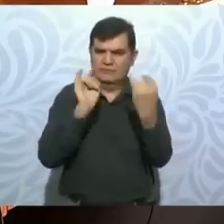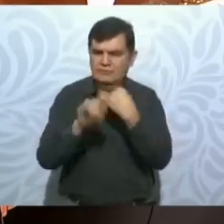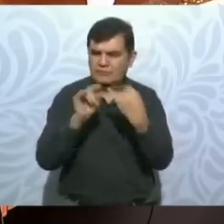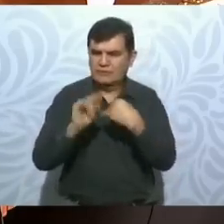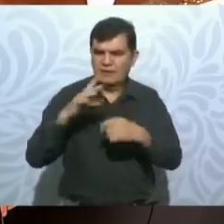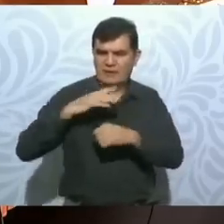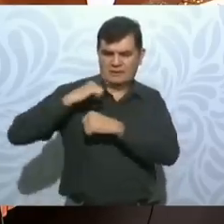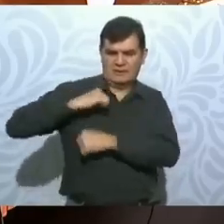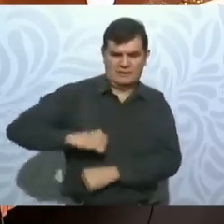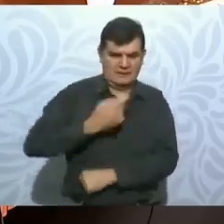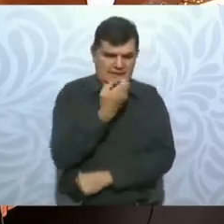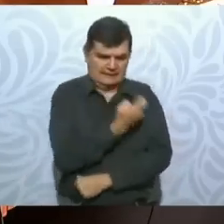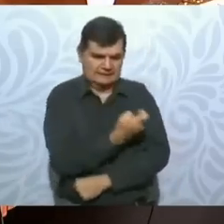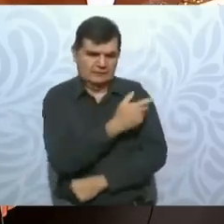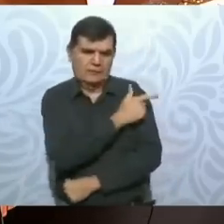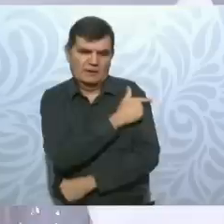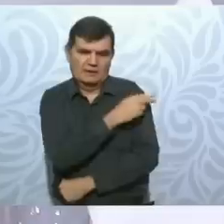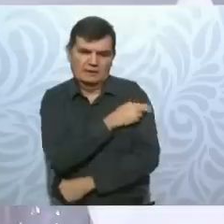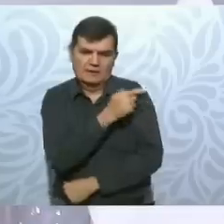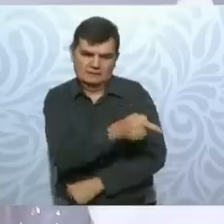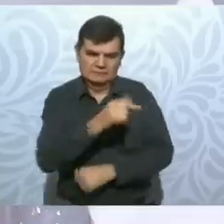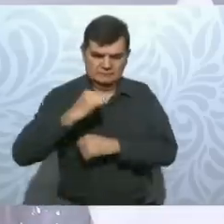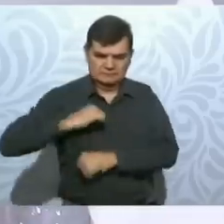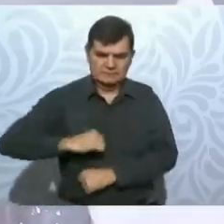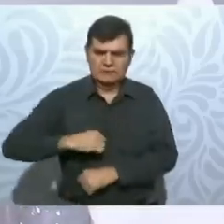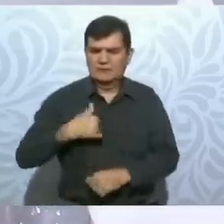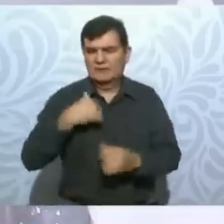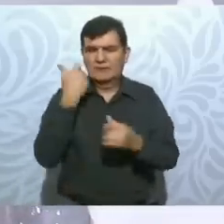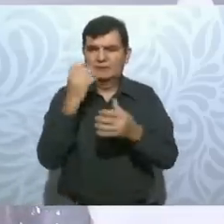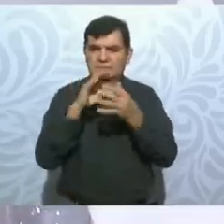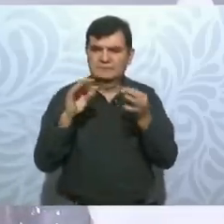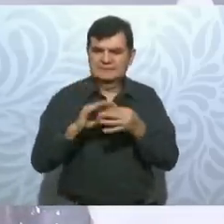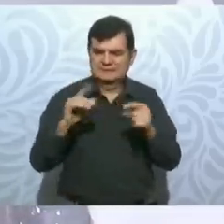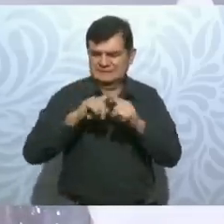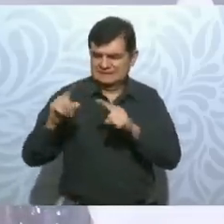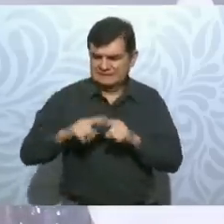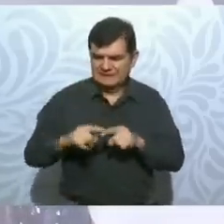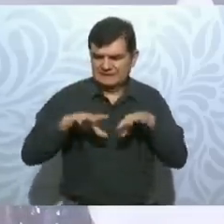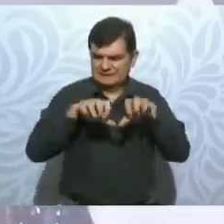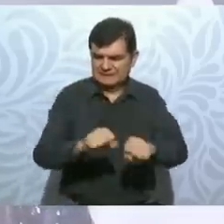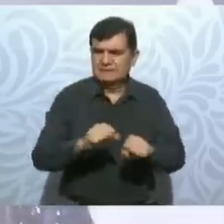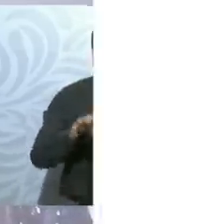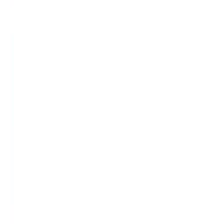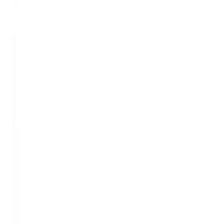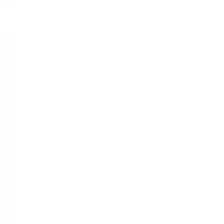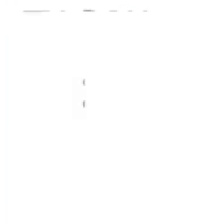de esta corporación quiero destacar que en todos los aseguramientos y detension la presencia de la